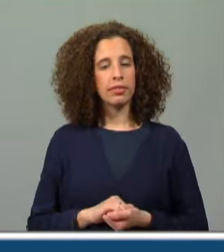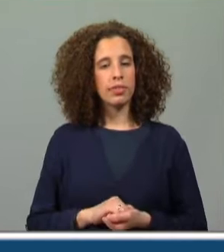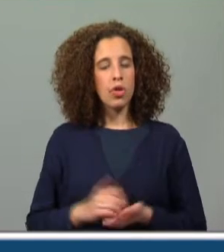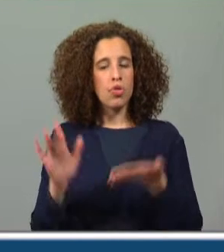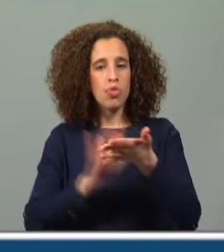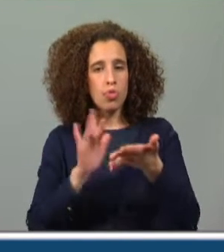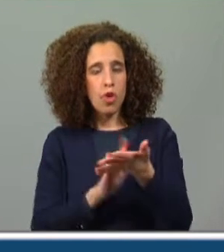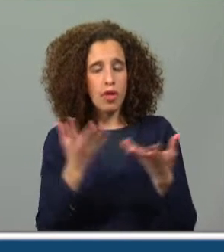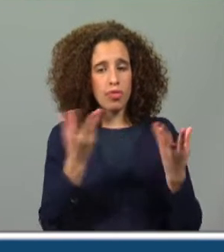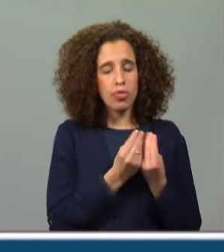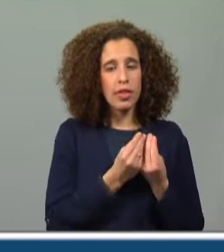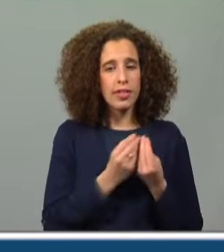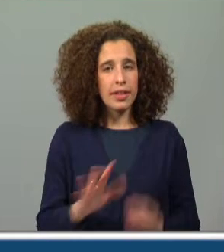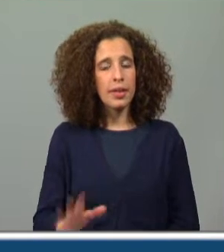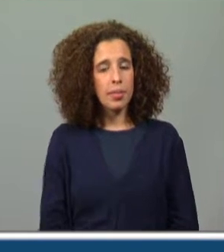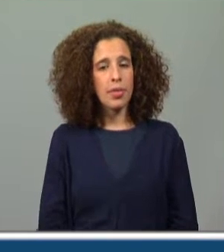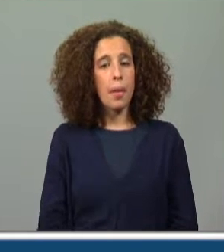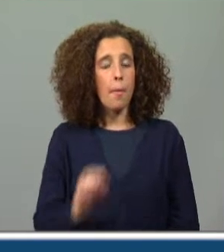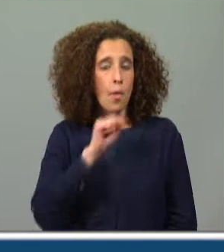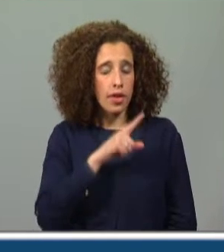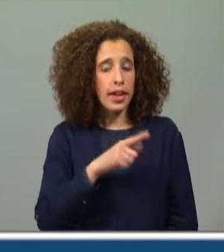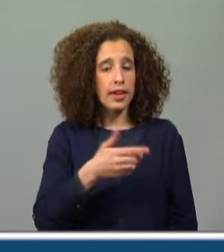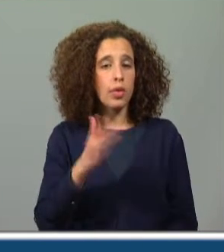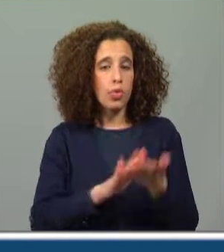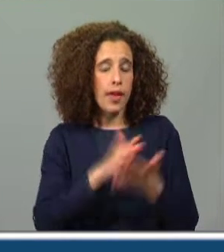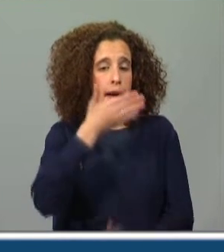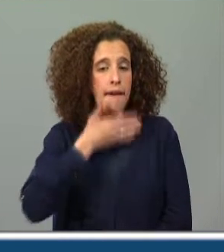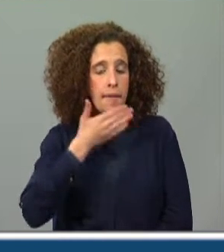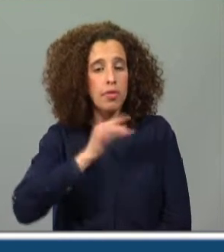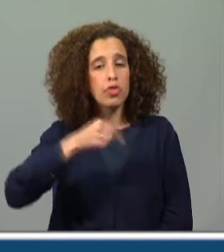livro consigo de ganhar o livre emprestado e entretanto explica que 書我可以贏得免費借用，同時解釋說